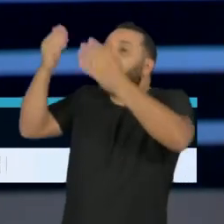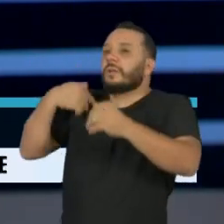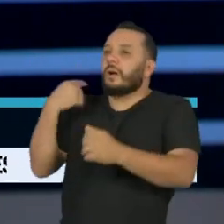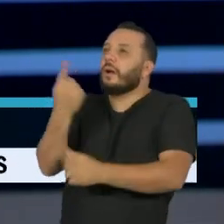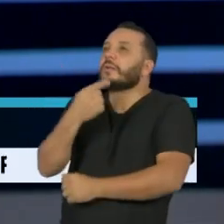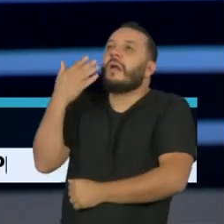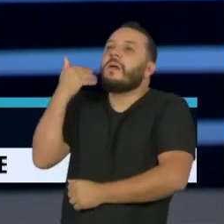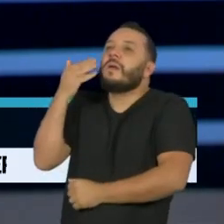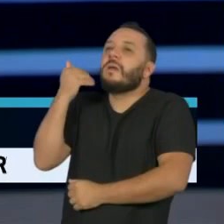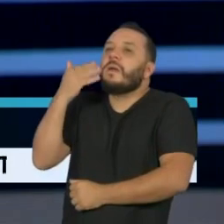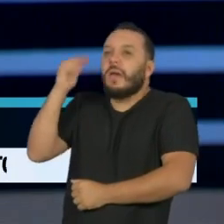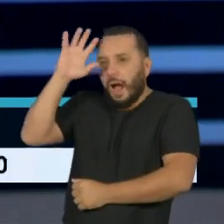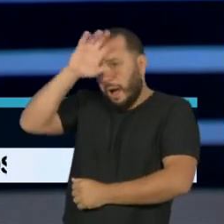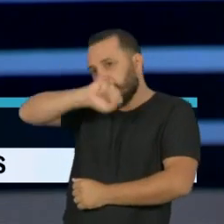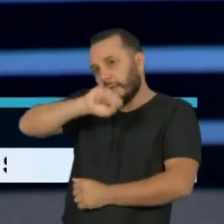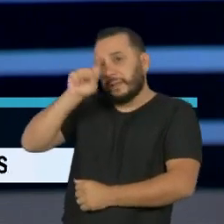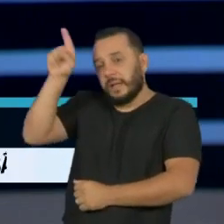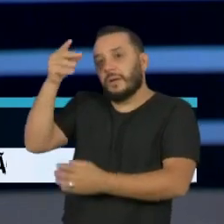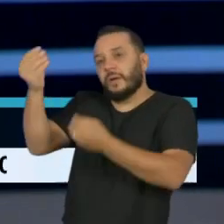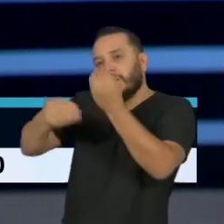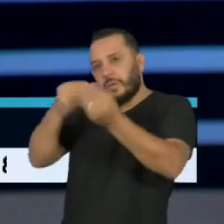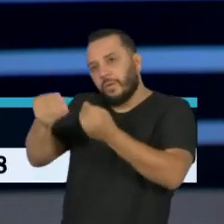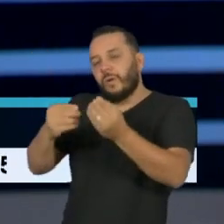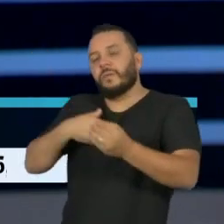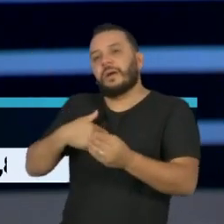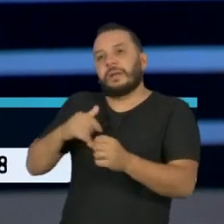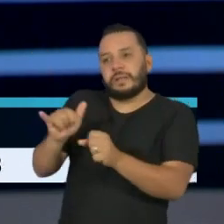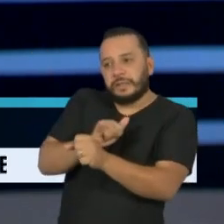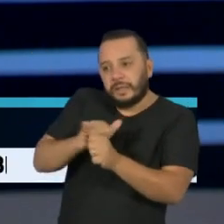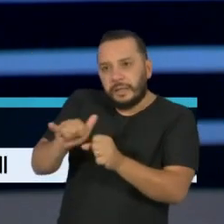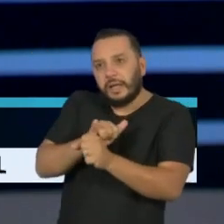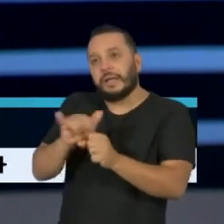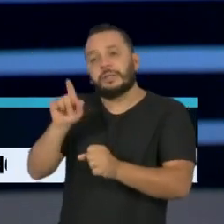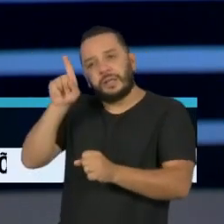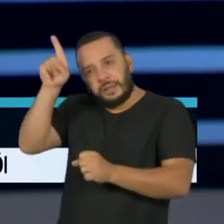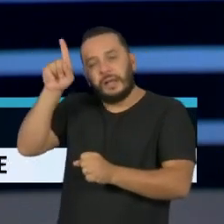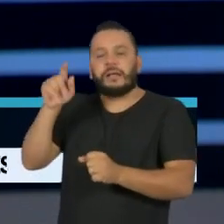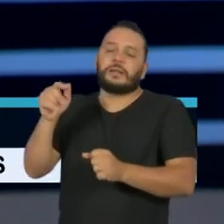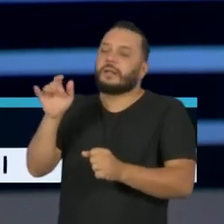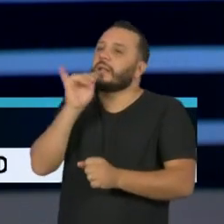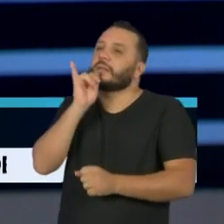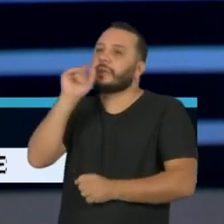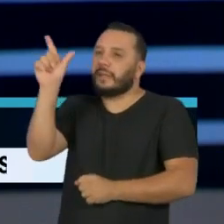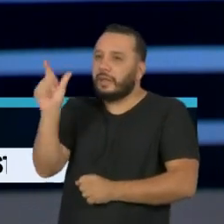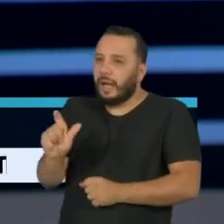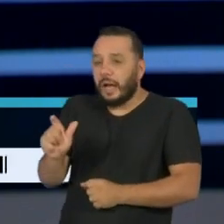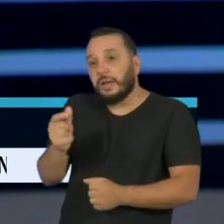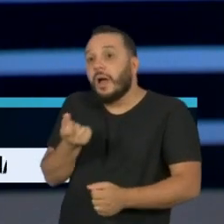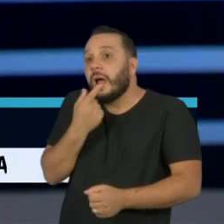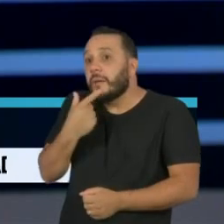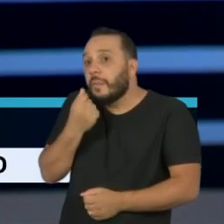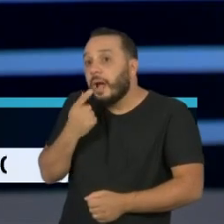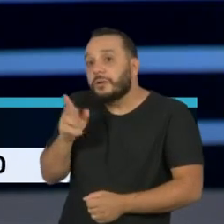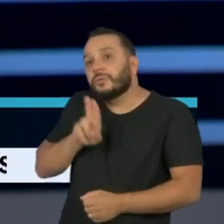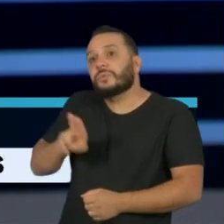de vista de medidas não farmacológicas quanto as farmacológicas, que é o que está acontecendo hoje na Itália, as medicações que eles estão usando, nós já estamos conseguindo